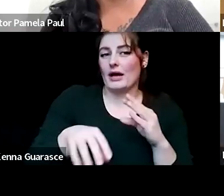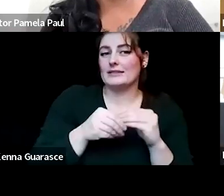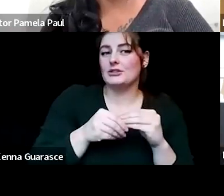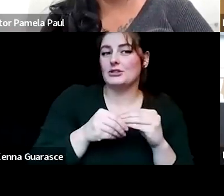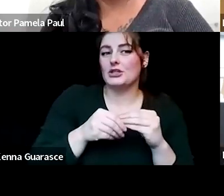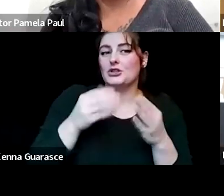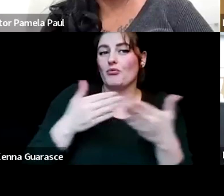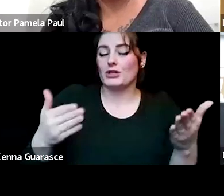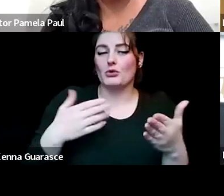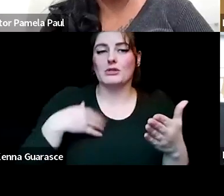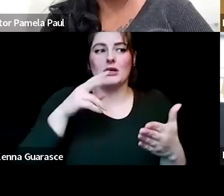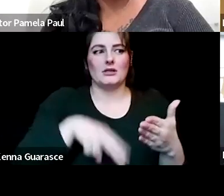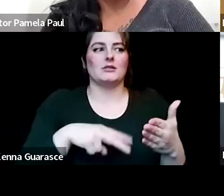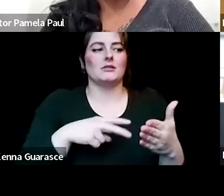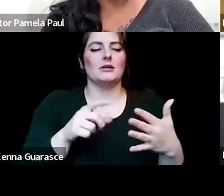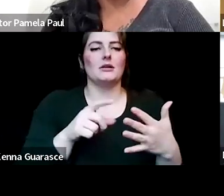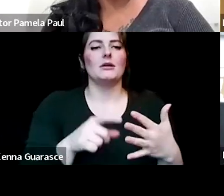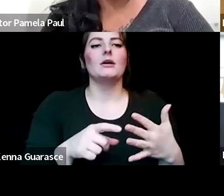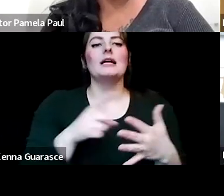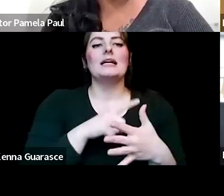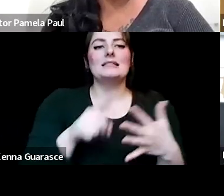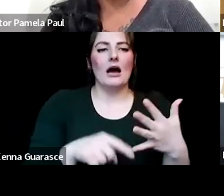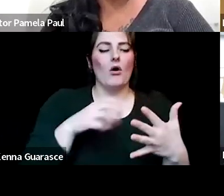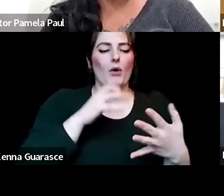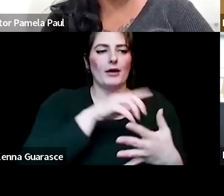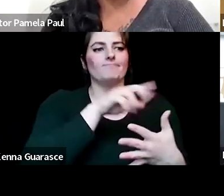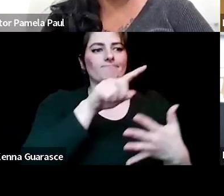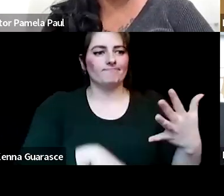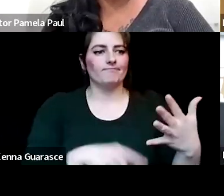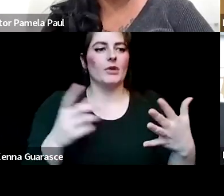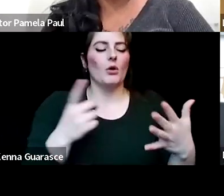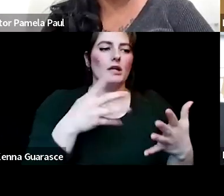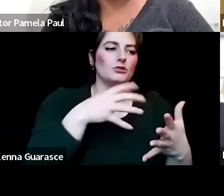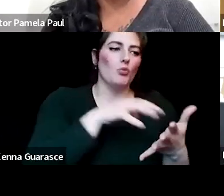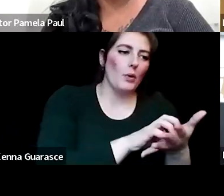y diría: "¿En qué soy fuerte y en qué soy débil?". Y enfóquense en fortalecer sus puntos débiles